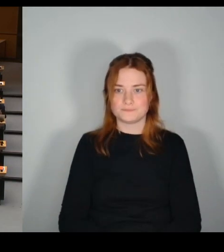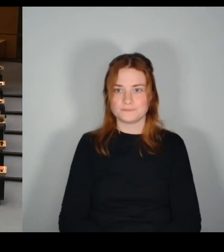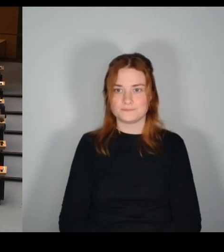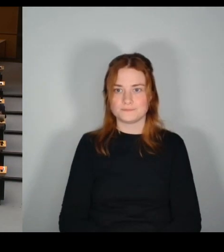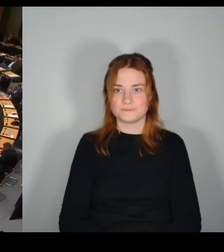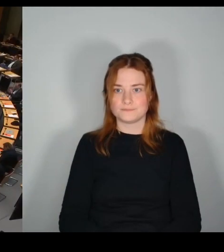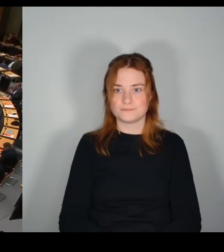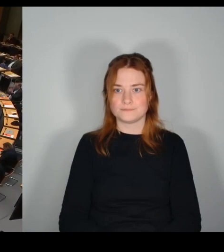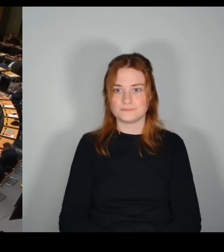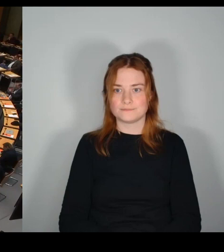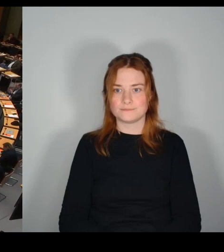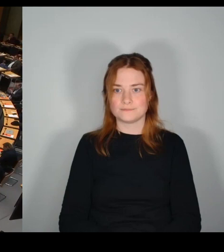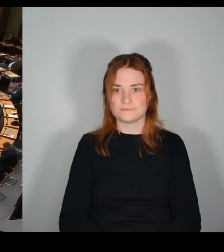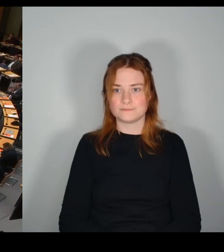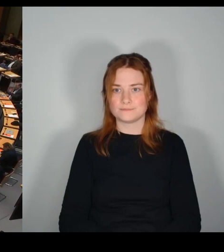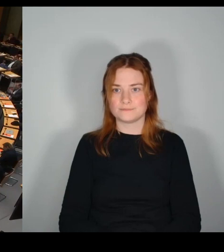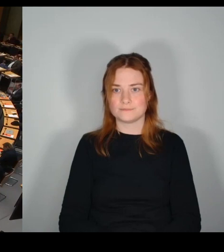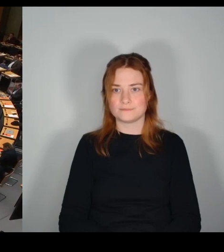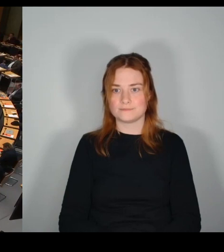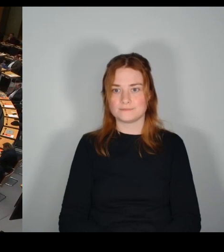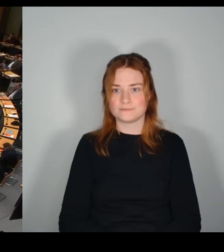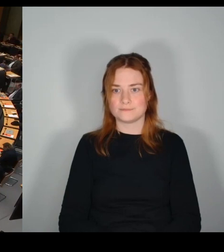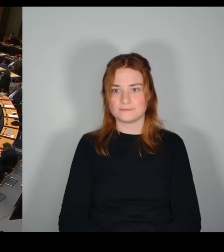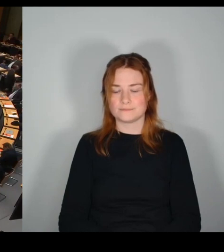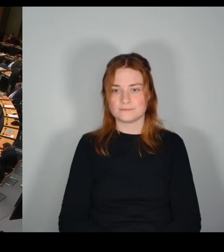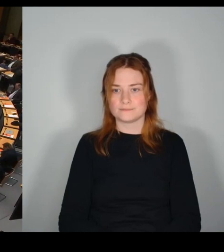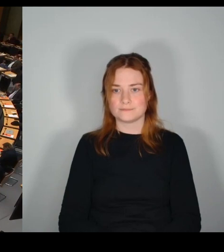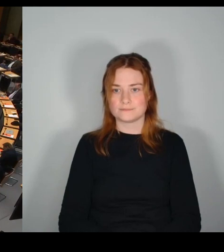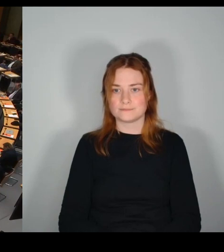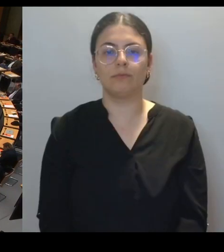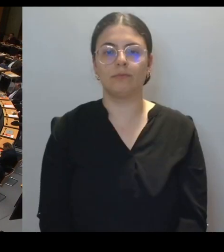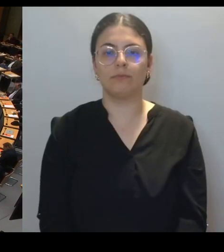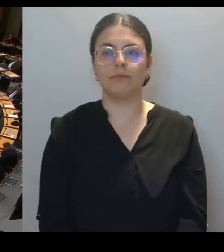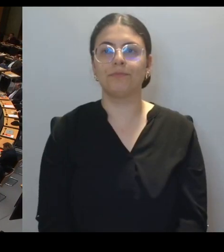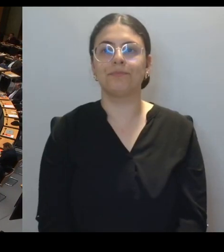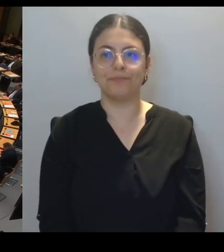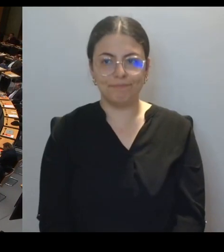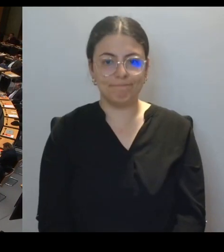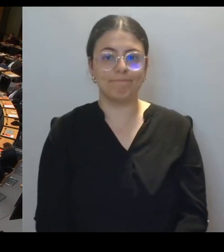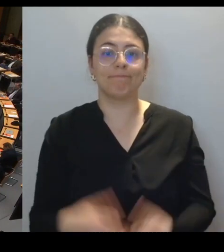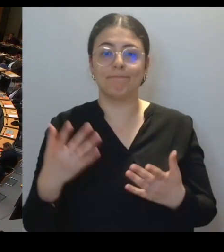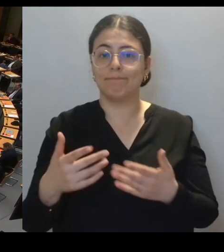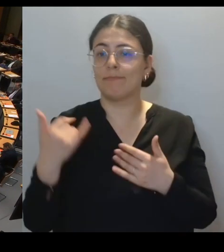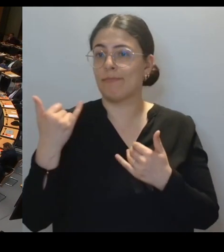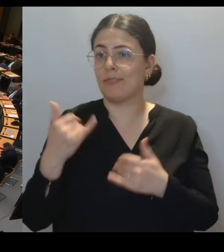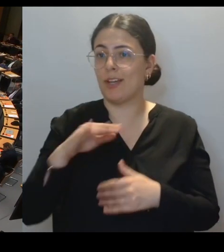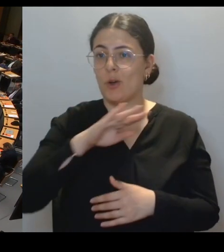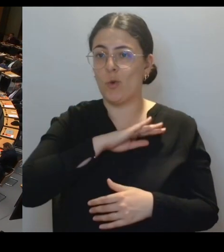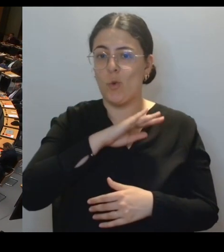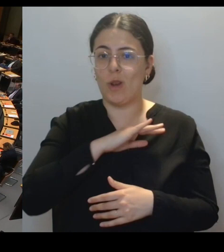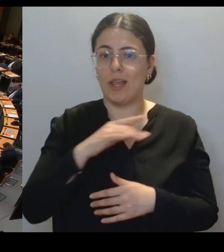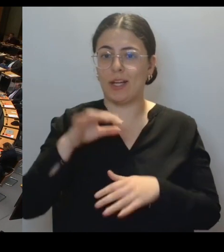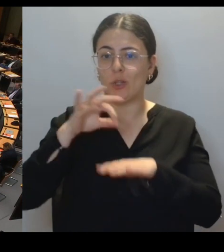Lange ausgehalten hat an seinem Geburtstag auch der Kollege Dr. Lederer. Und zum Abschluss in der letzten Rederunde hier hat er noch mal das Wort.